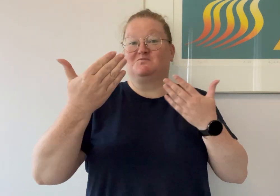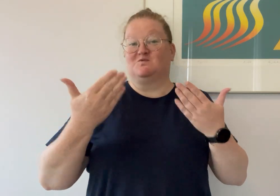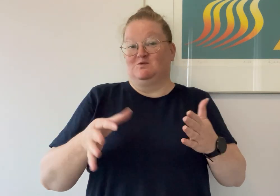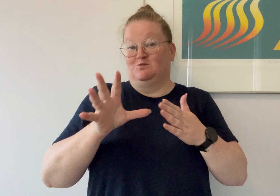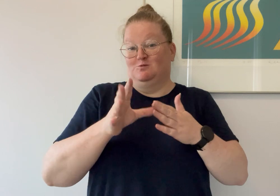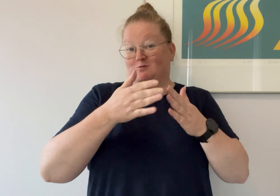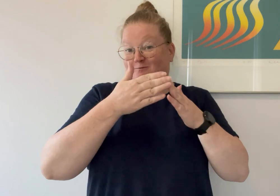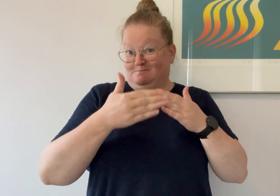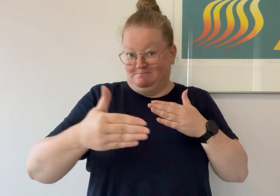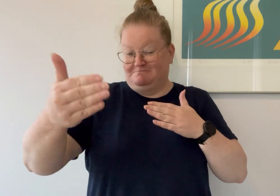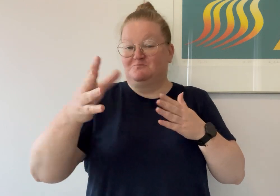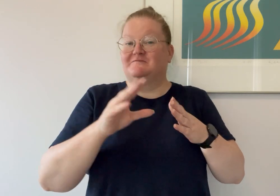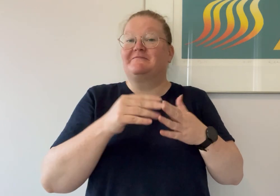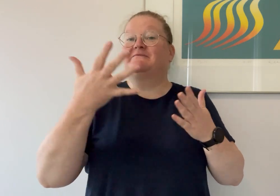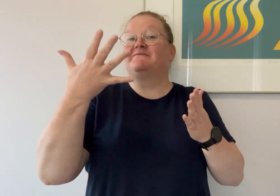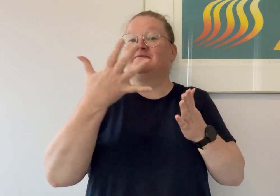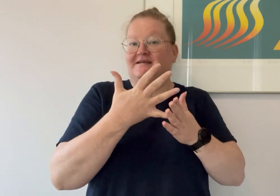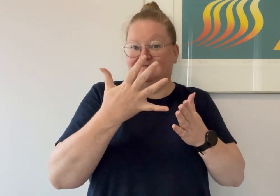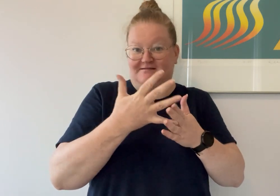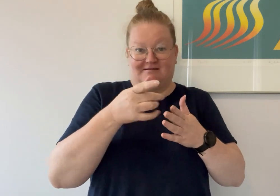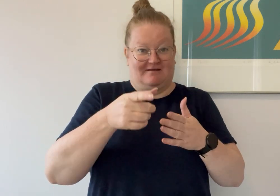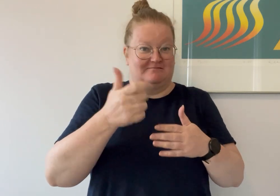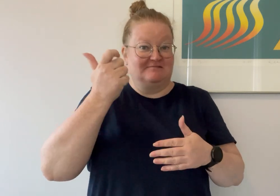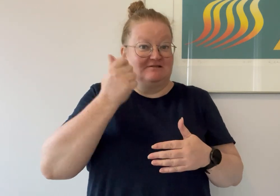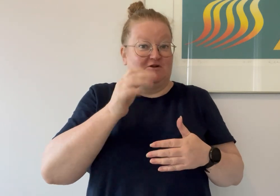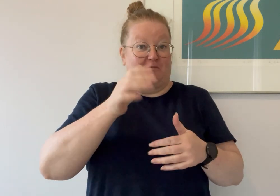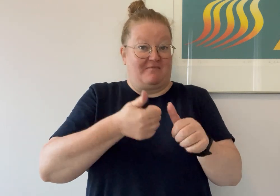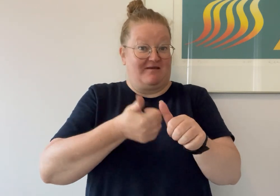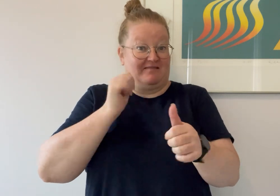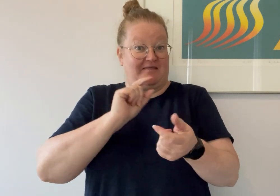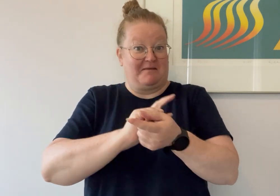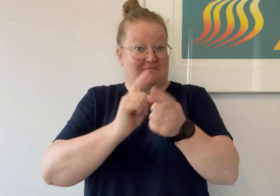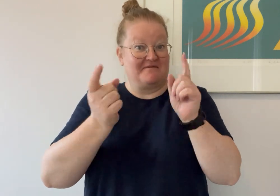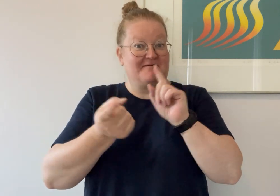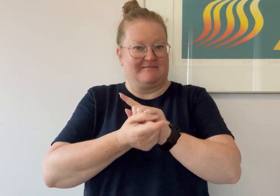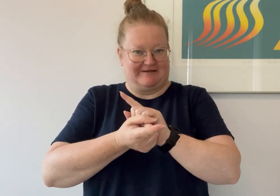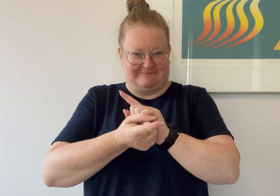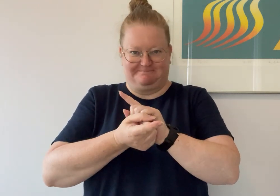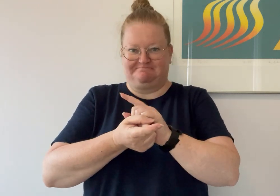Järjestämme syksyn aikana viisi seniorien etätapaamista.